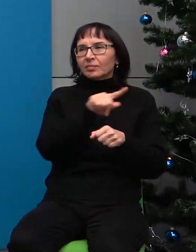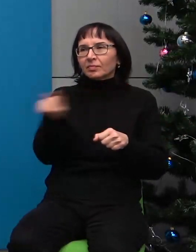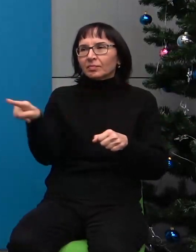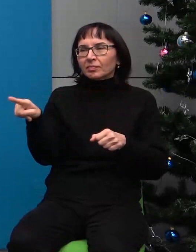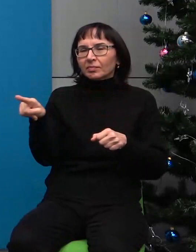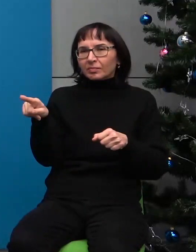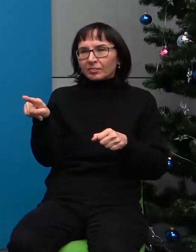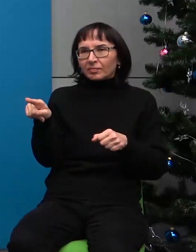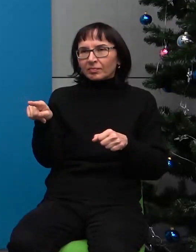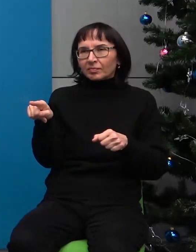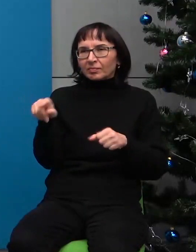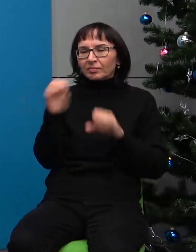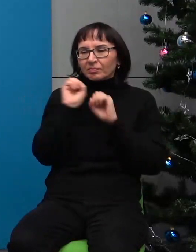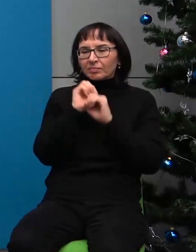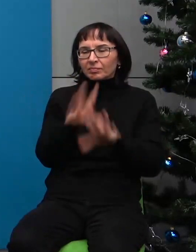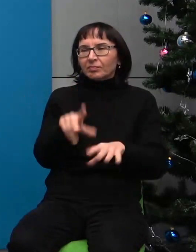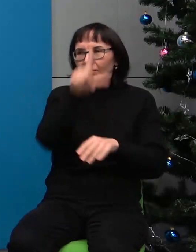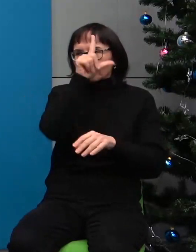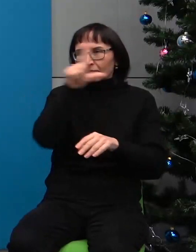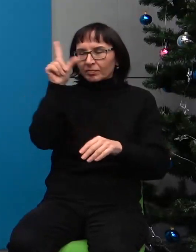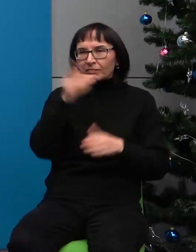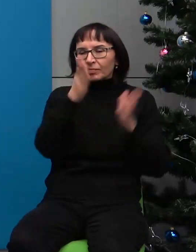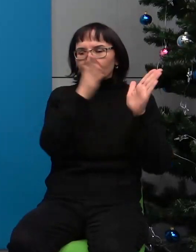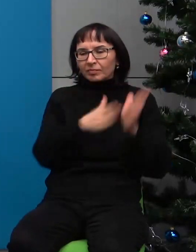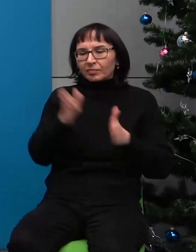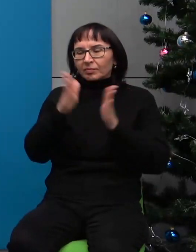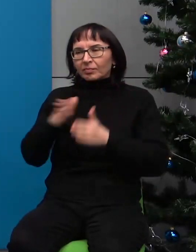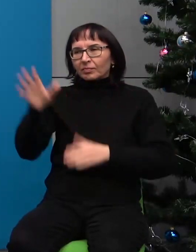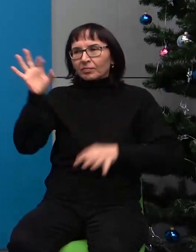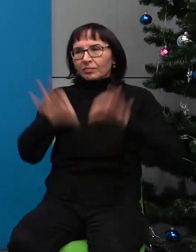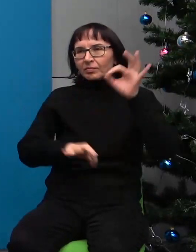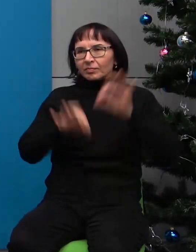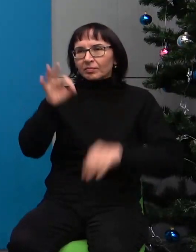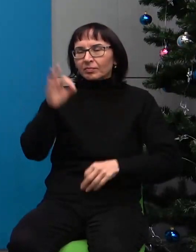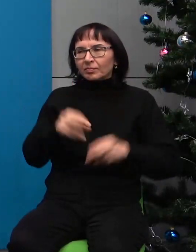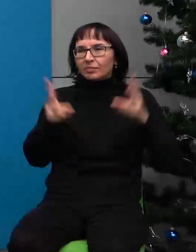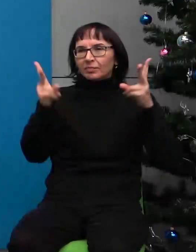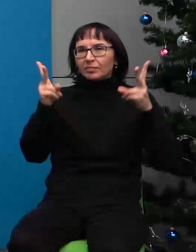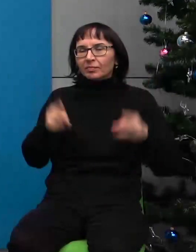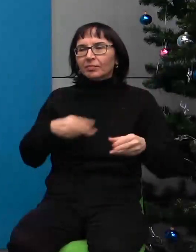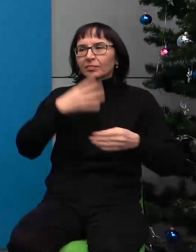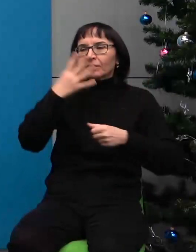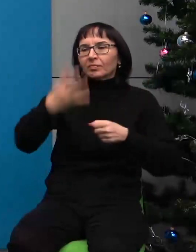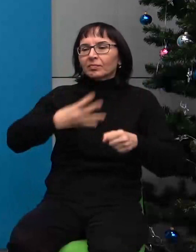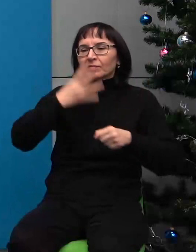Ale przygotowanie do procesu trwało aż 4 lata. Bardzo trudno było znaleźć świadków.